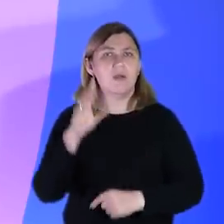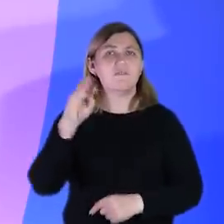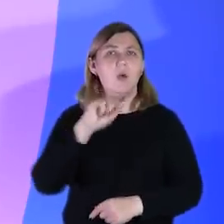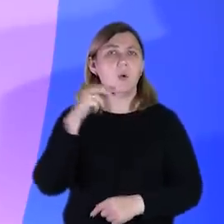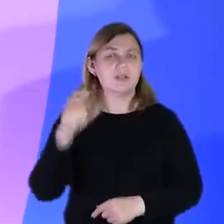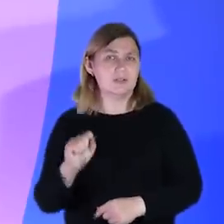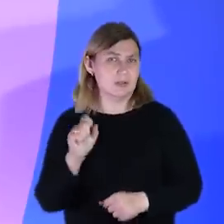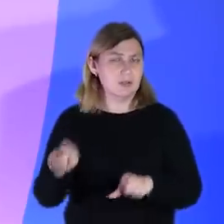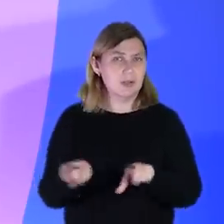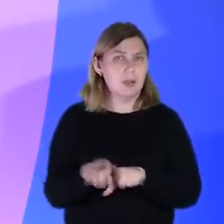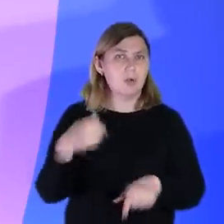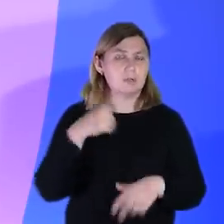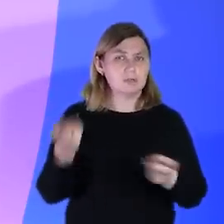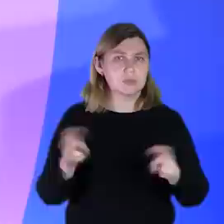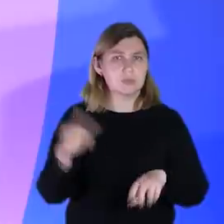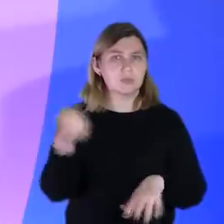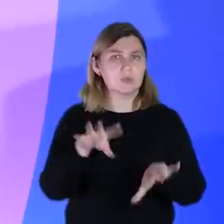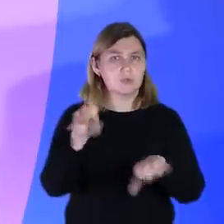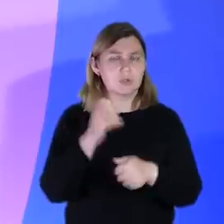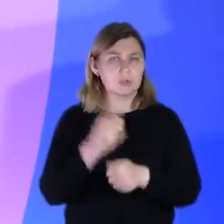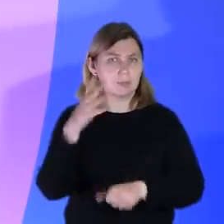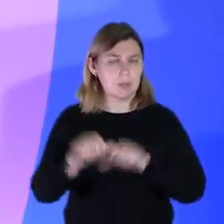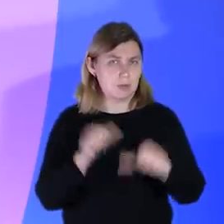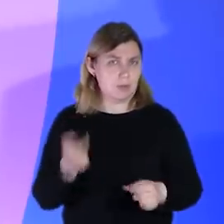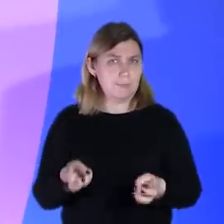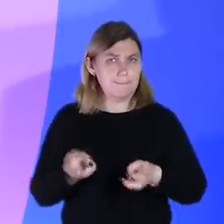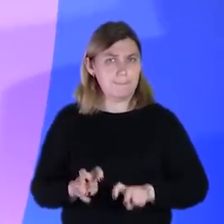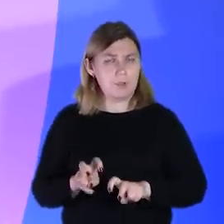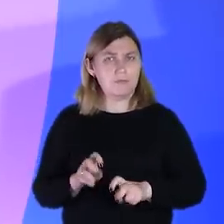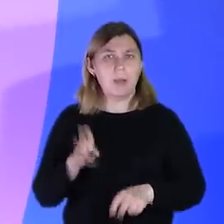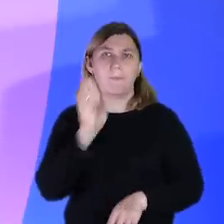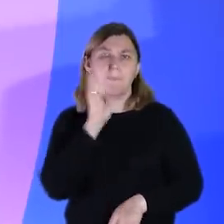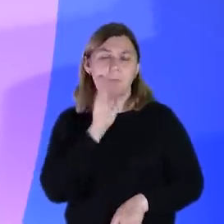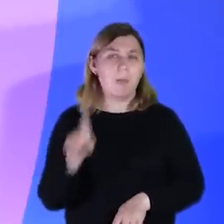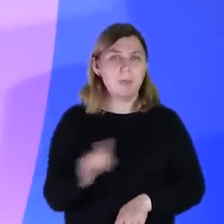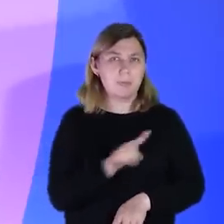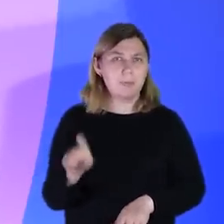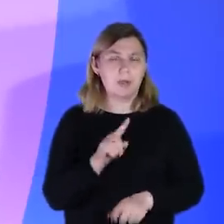Pogranicza, tworzone w czterdziestym piątym roku, zostały utworzone na podobieństwo oddziałów